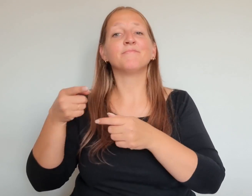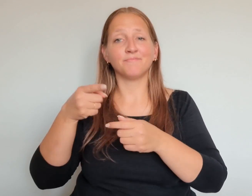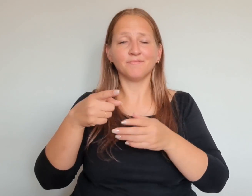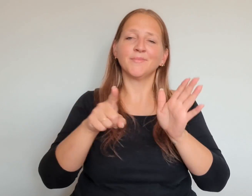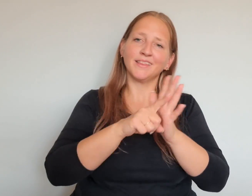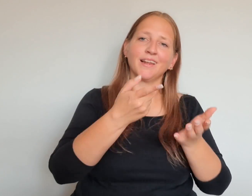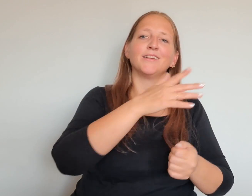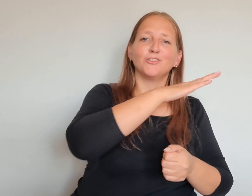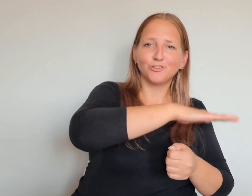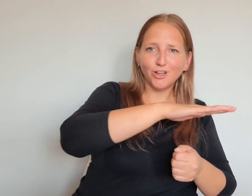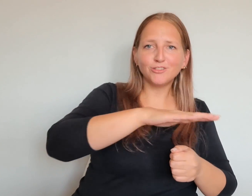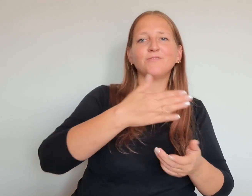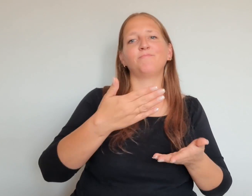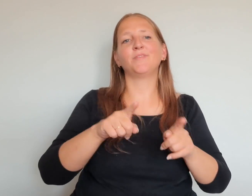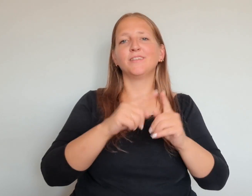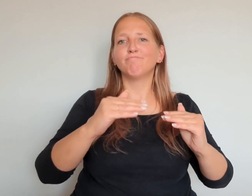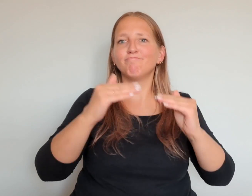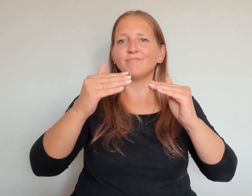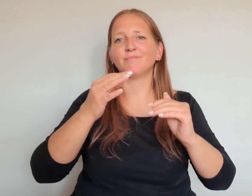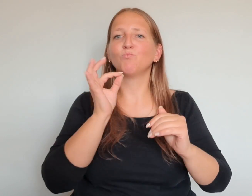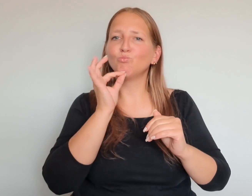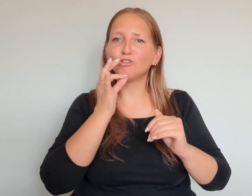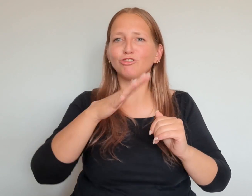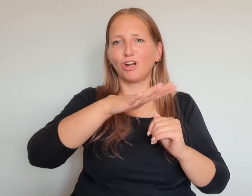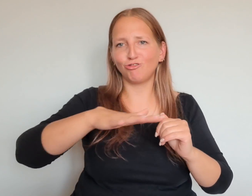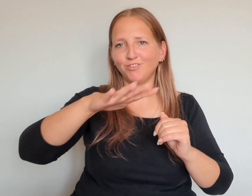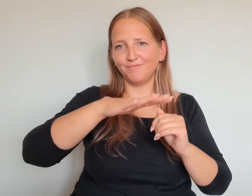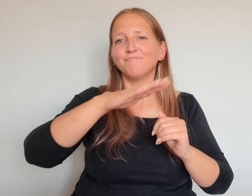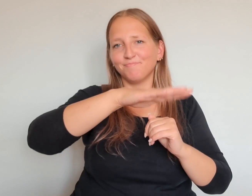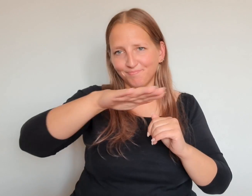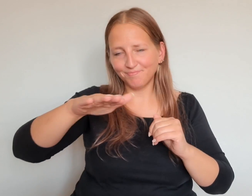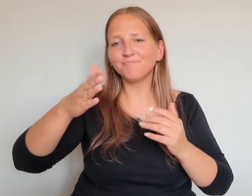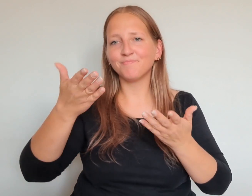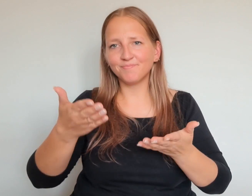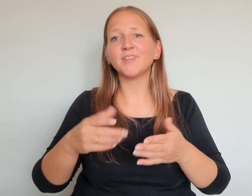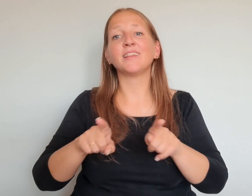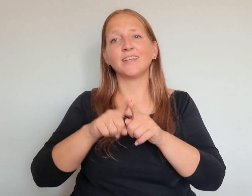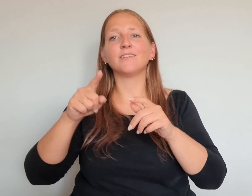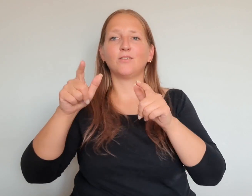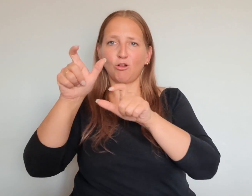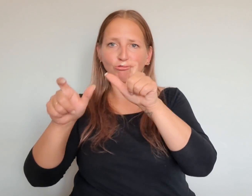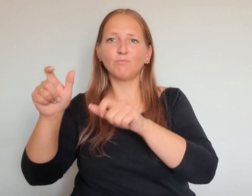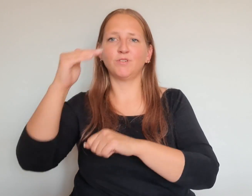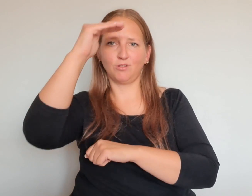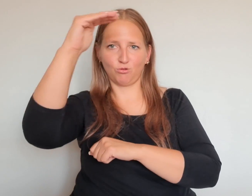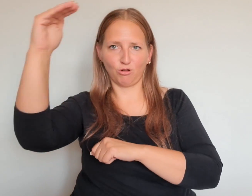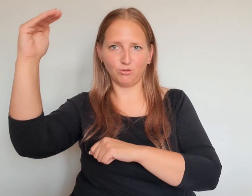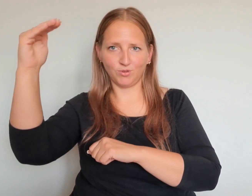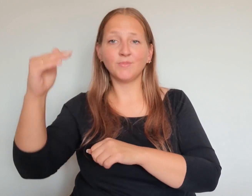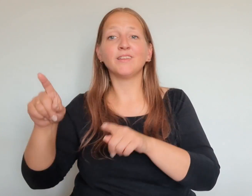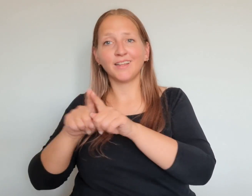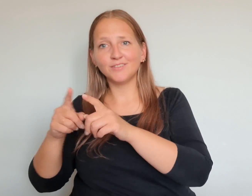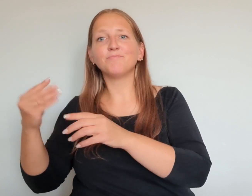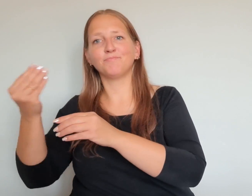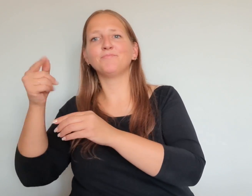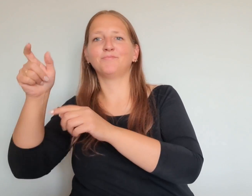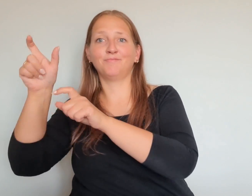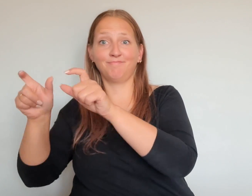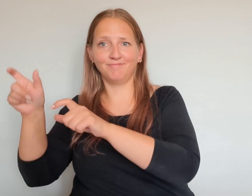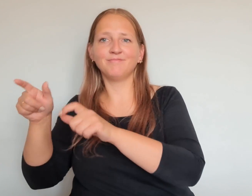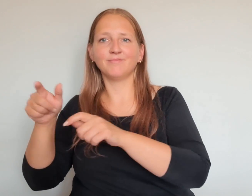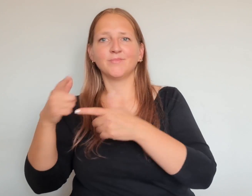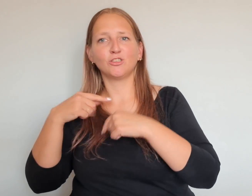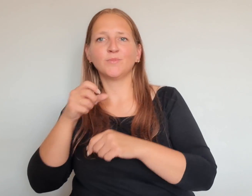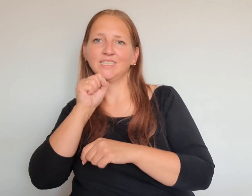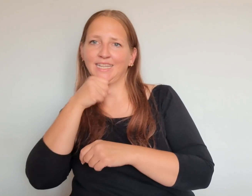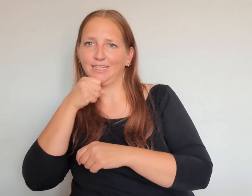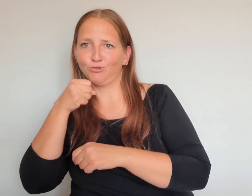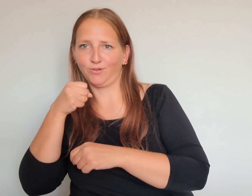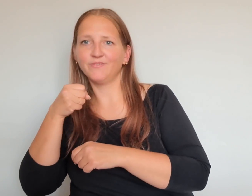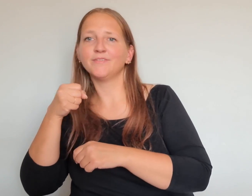dla dzieci i młodzieży, dorosłych oraz seniorów.